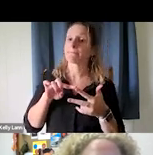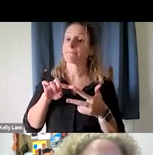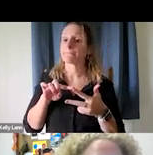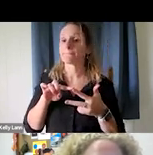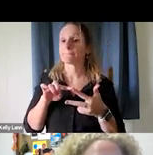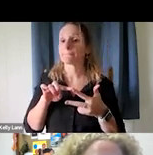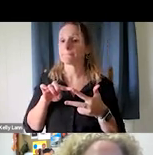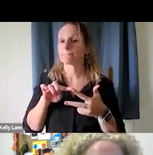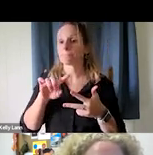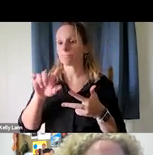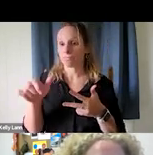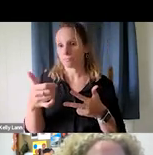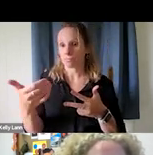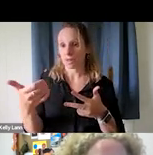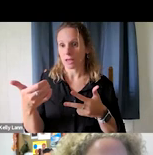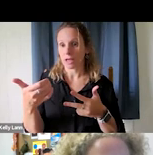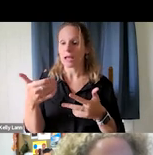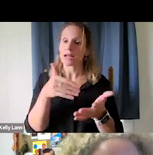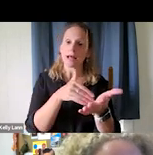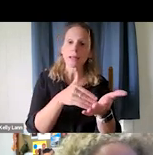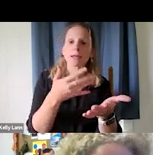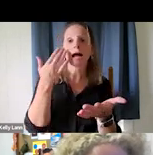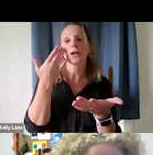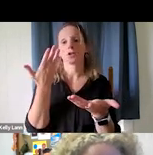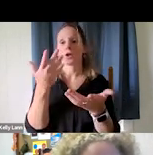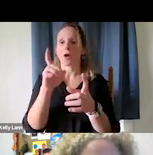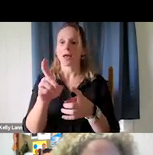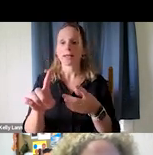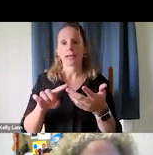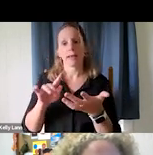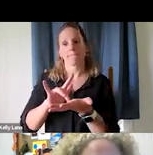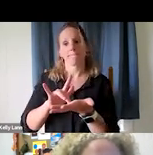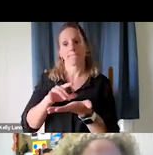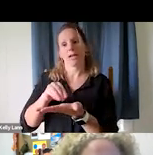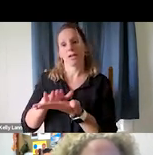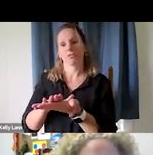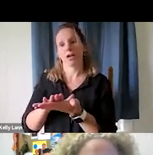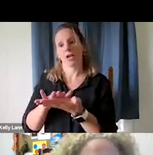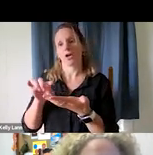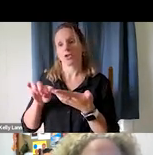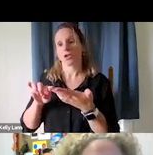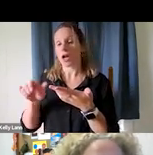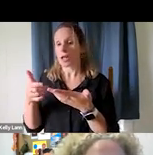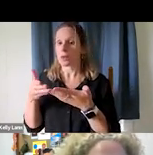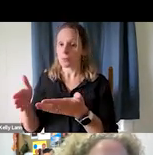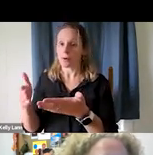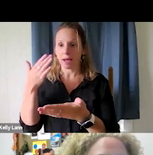a través de los médicos y los historiales médicos o puede ser terciaria a través de lo que sea.